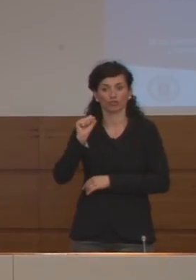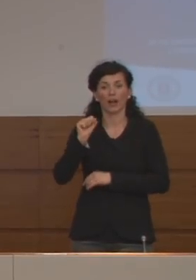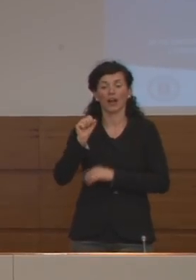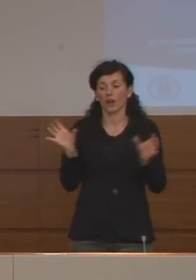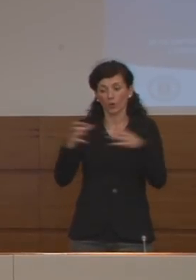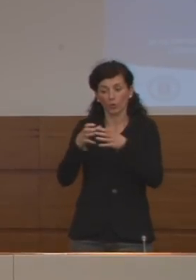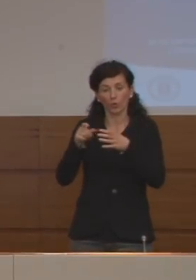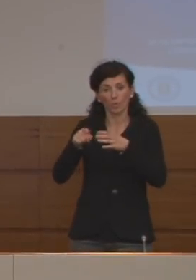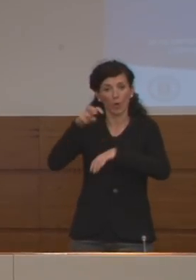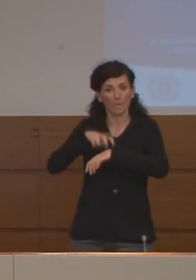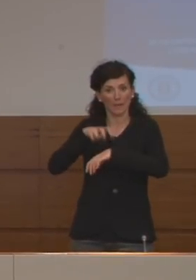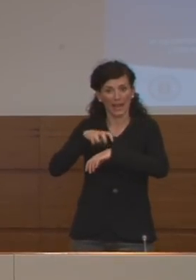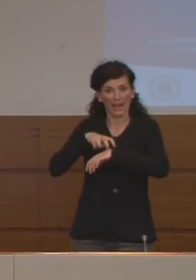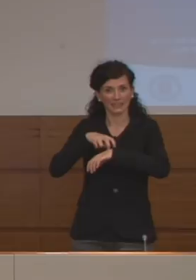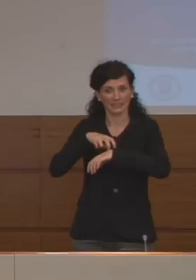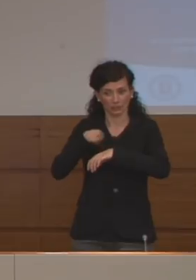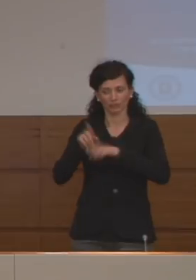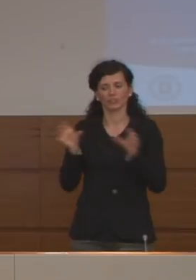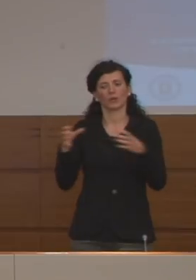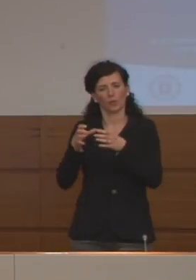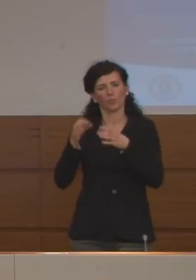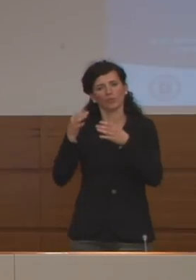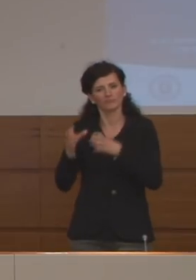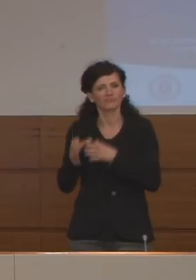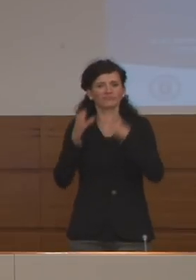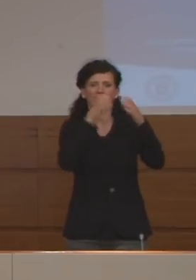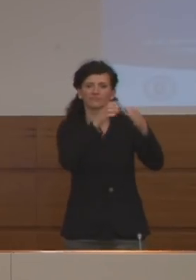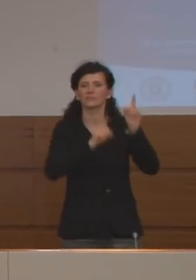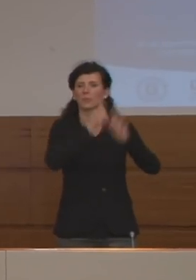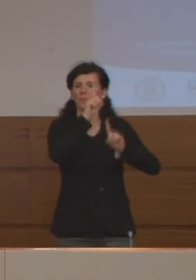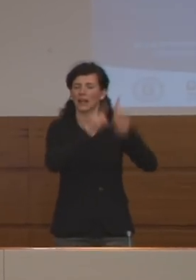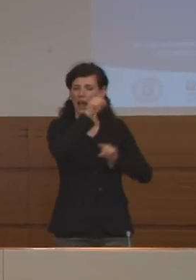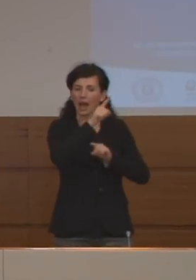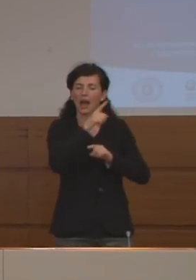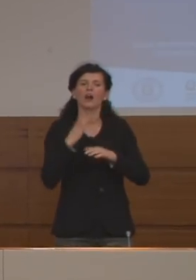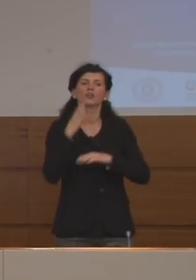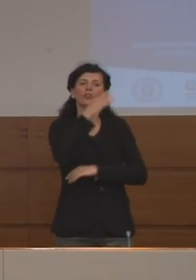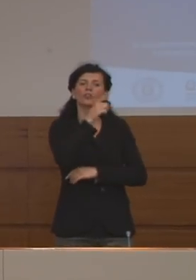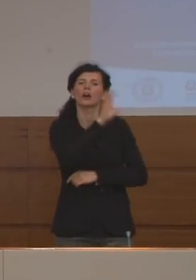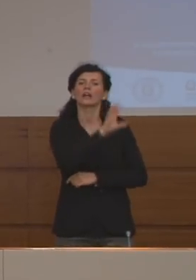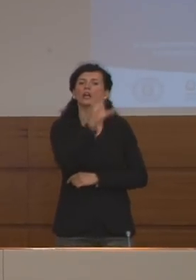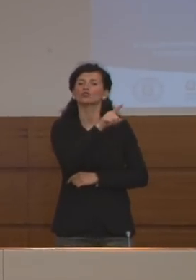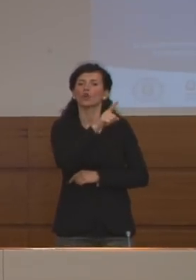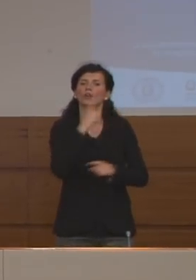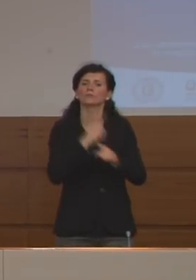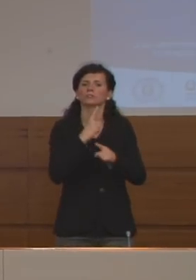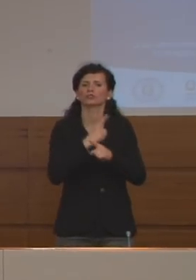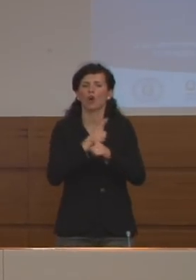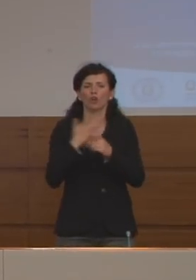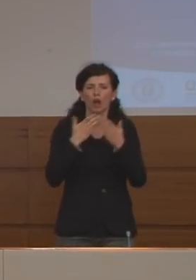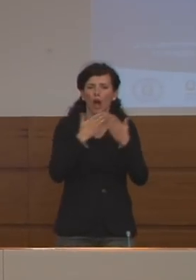dei medici che sono andati nelle regioni che hanno bisogno di un supporto per il